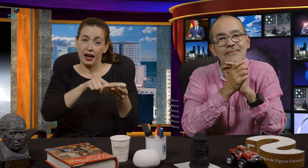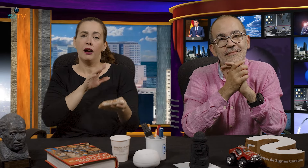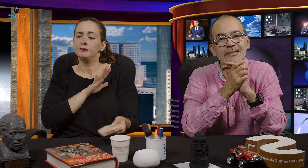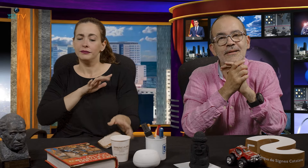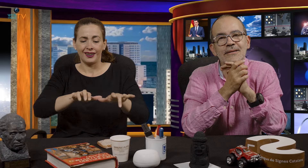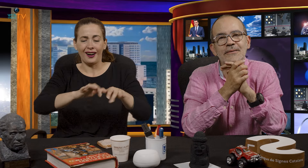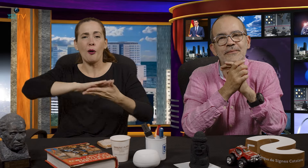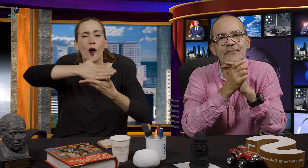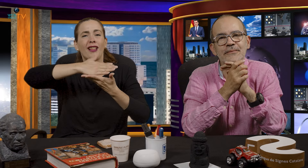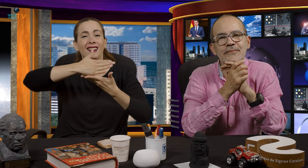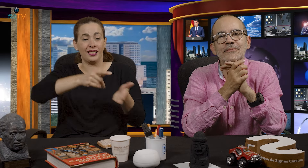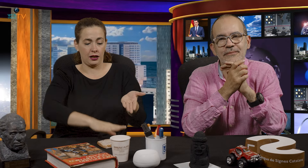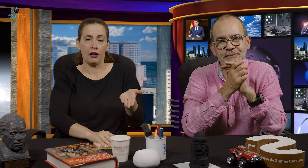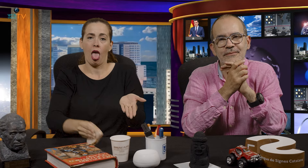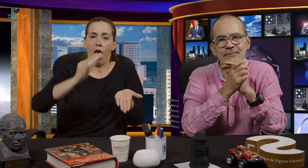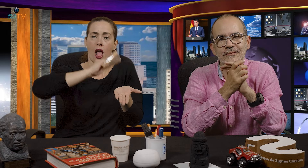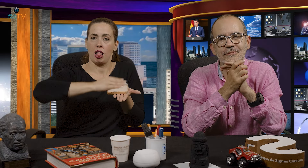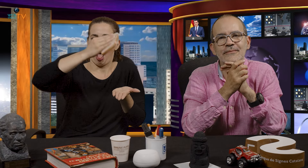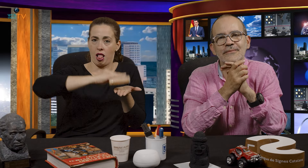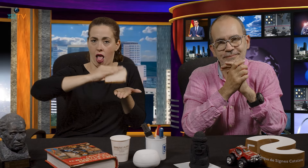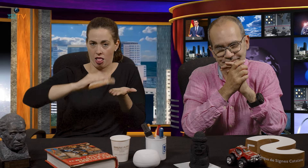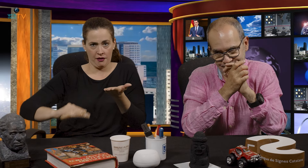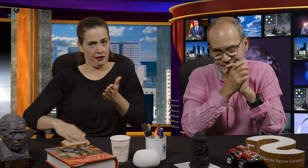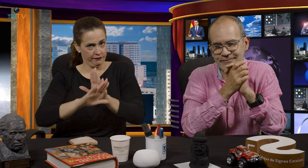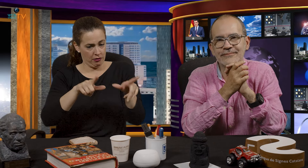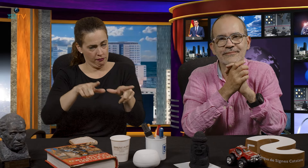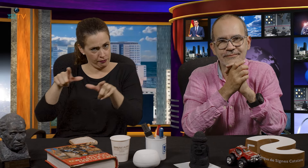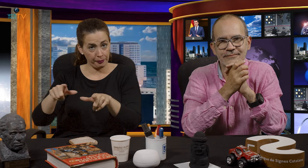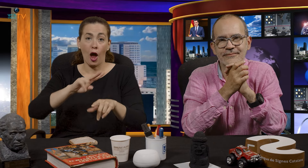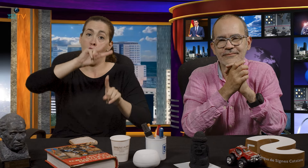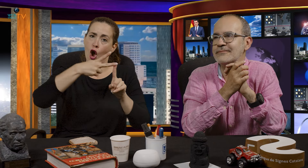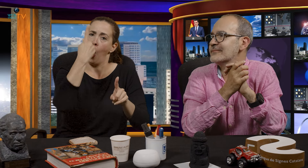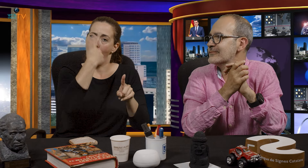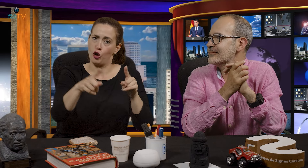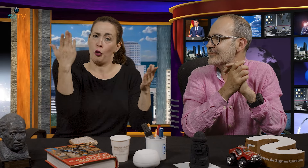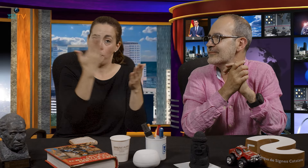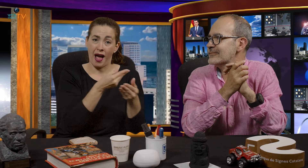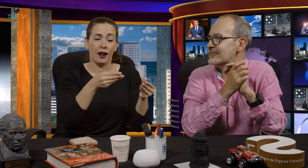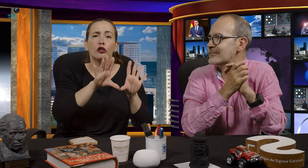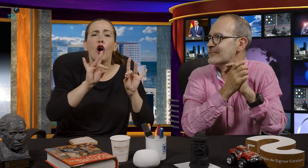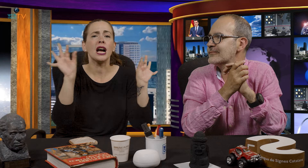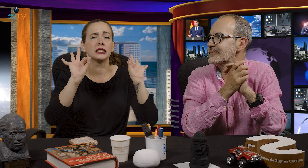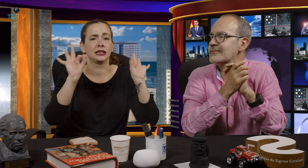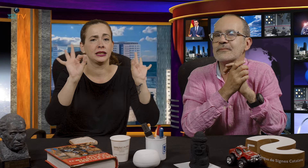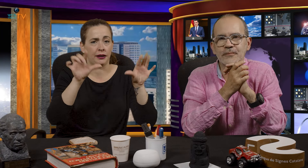En la primera ocasión, pusieron la rebanada de pan por el portátil. La segunda rebanada no la tocaron.